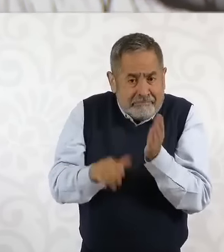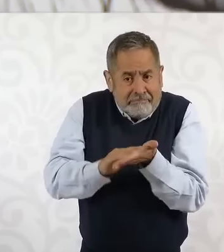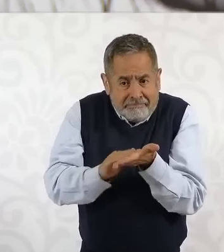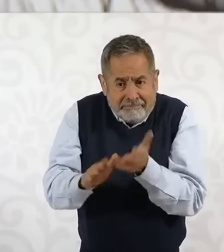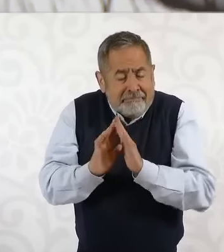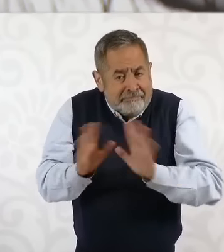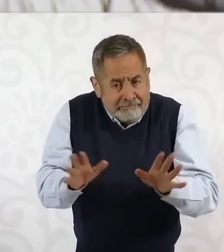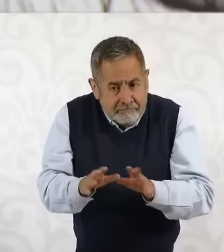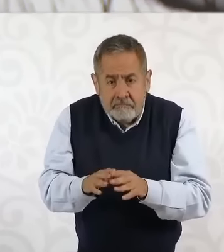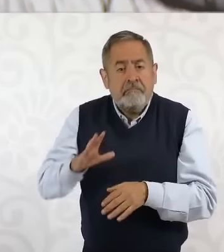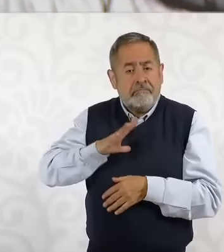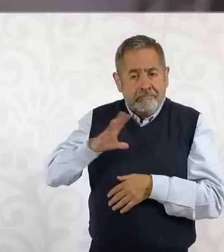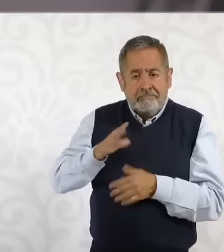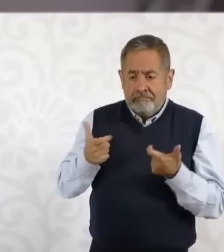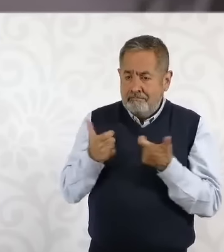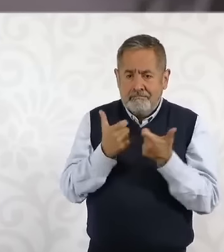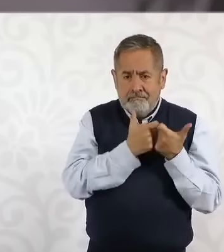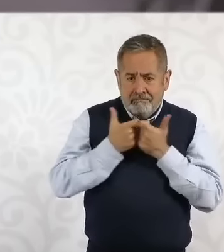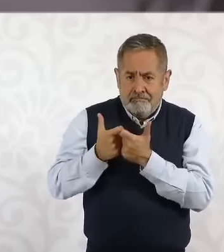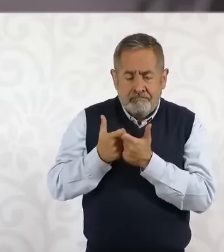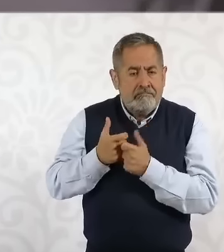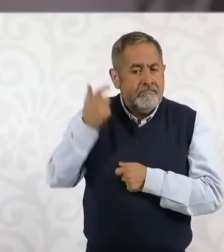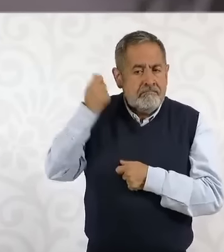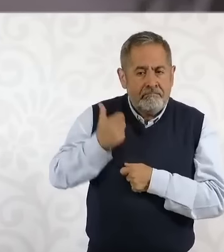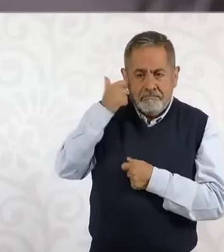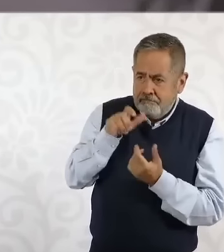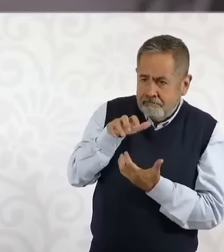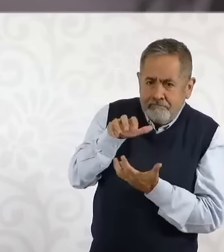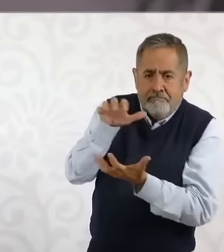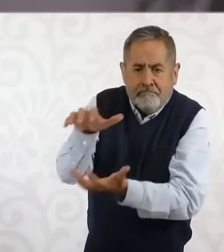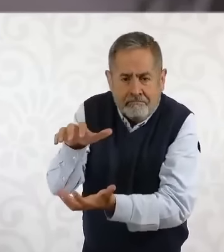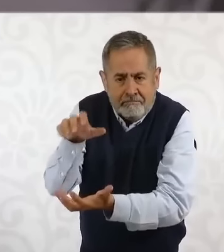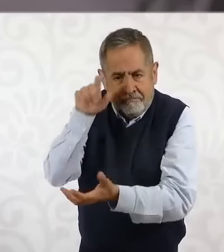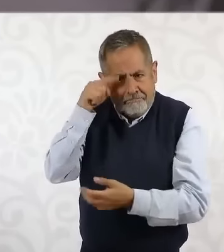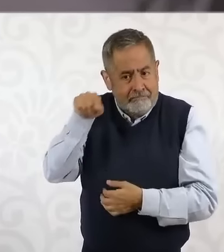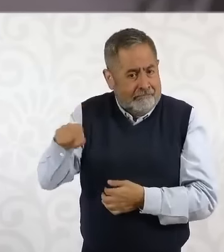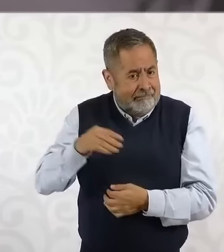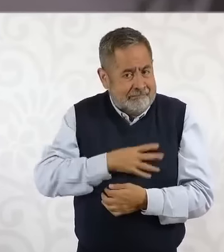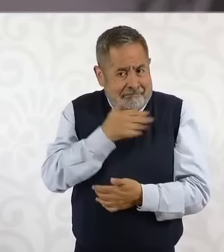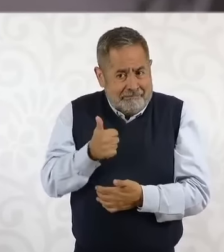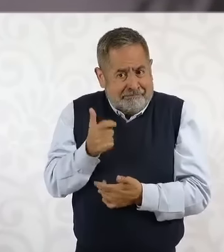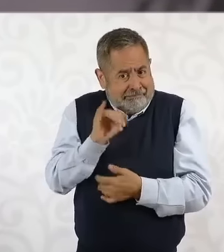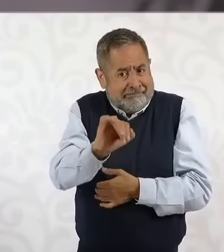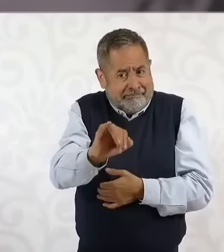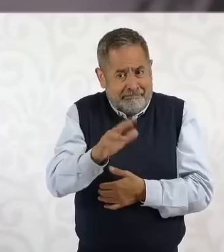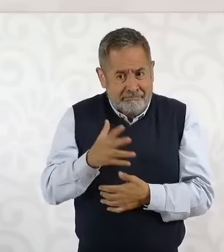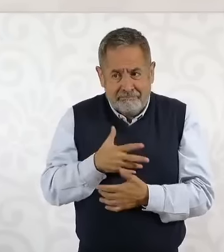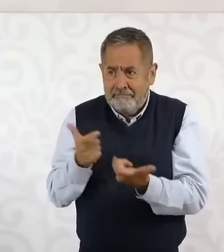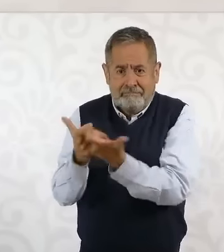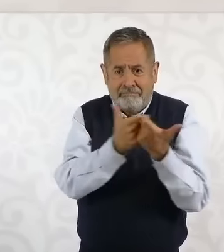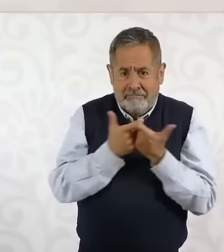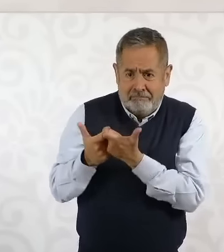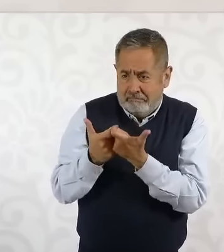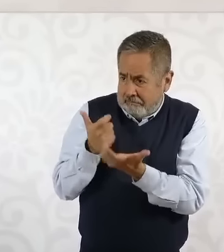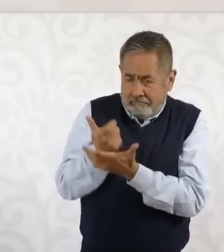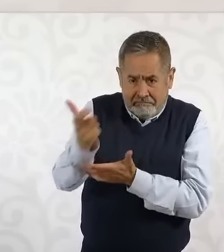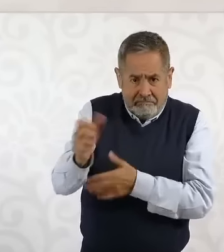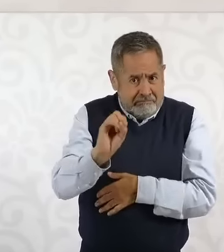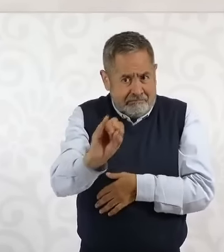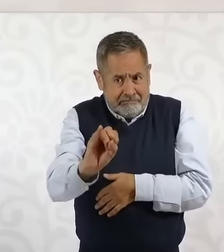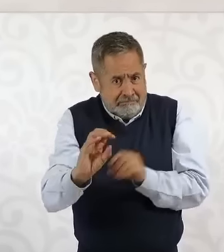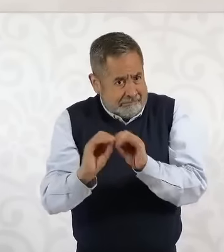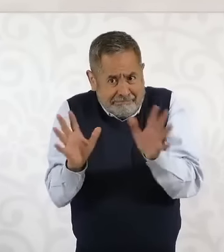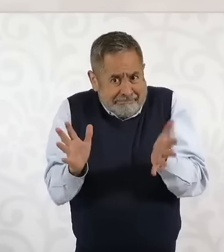Fondo de Pensiones para el Bienestar, que es un Fondo de Pensiones que es solidario. Entonces,